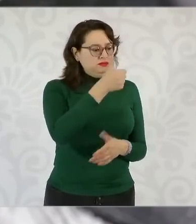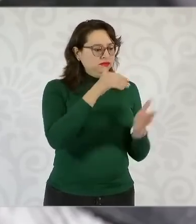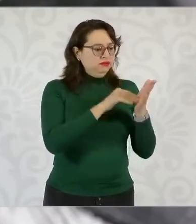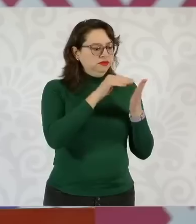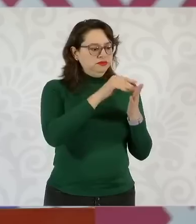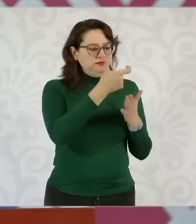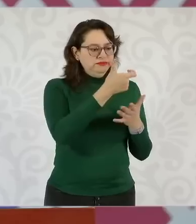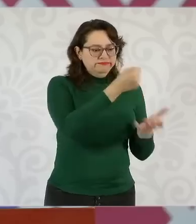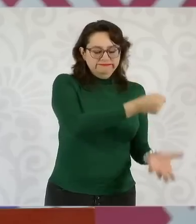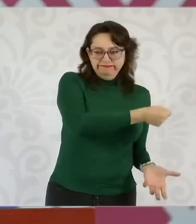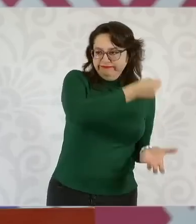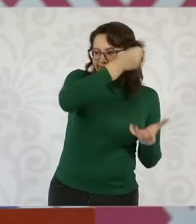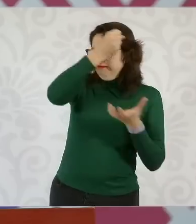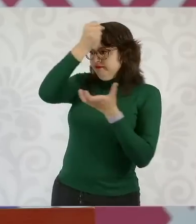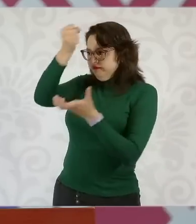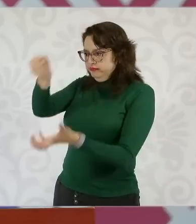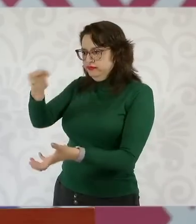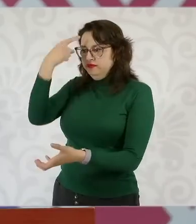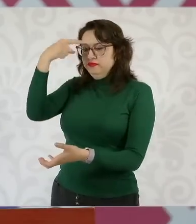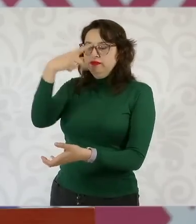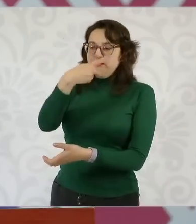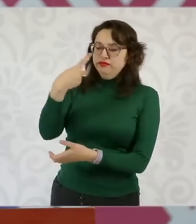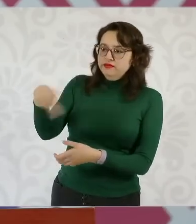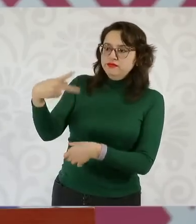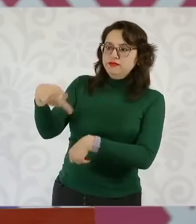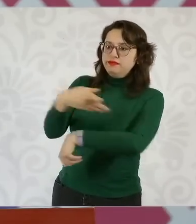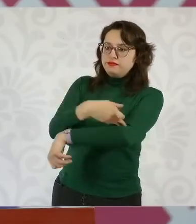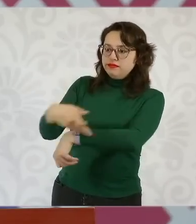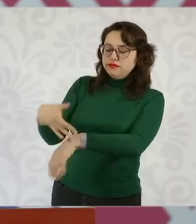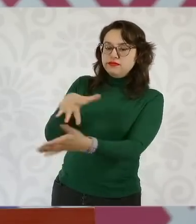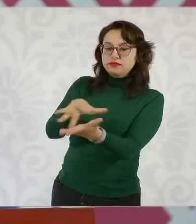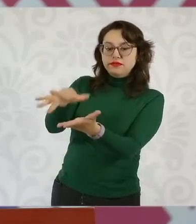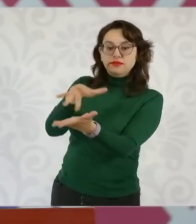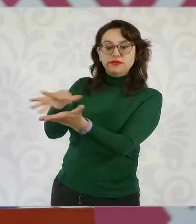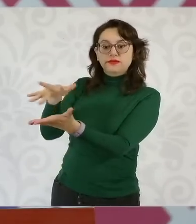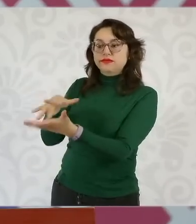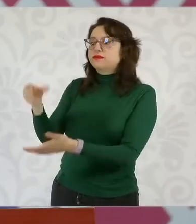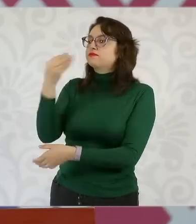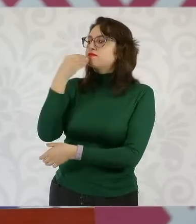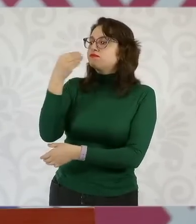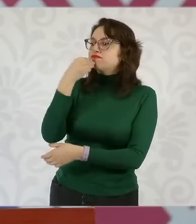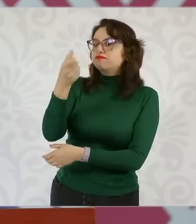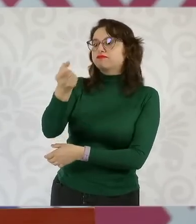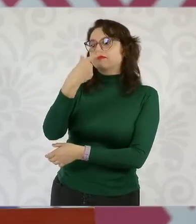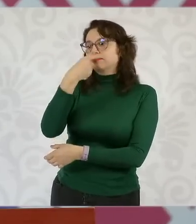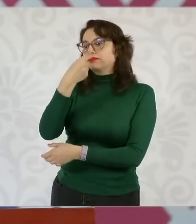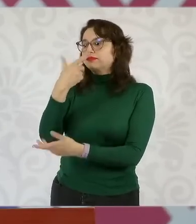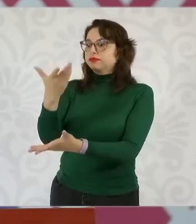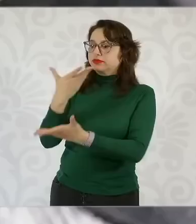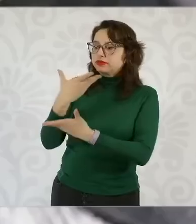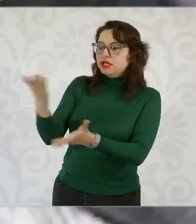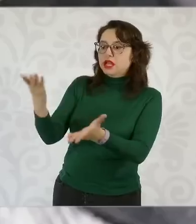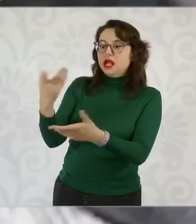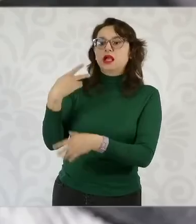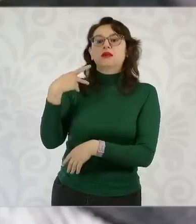apoyar a familias afectadas los apoyamos otorgando alimentos y medicinas pero lo más importante les